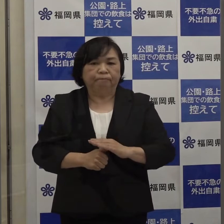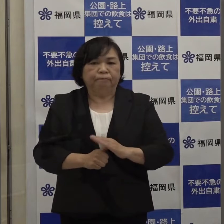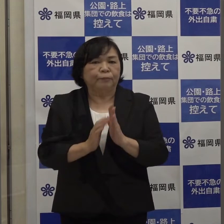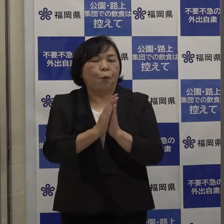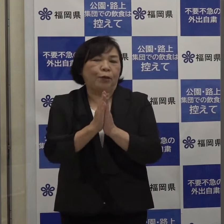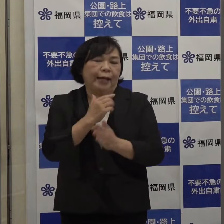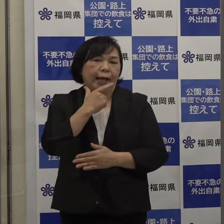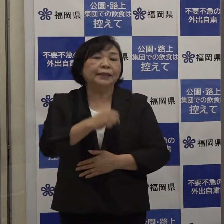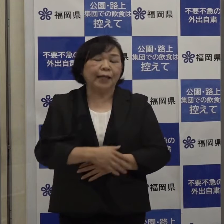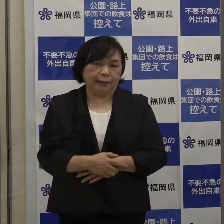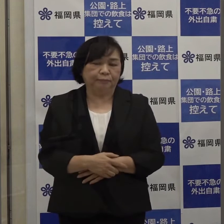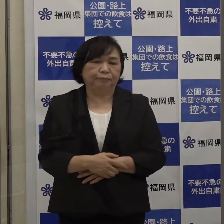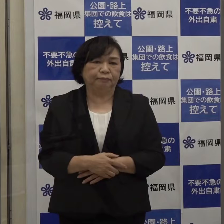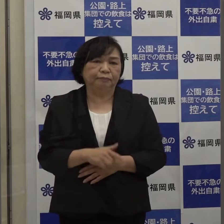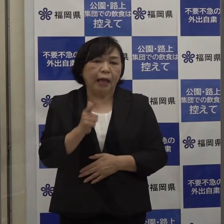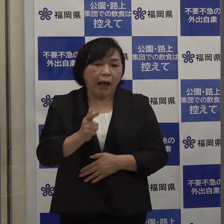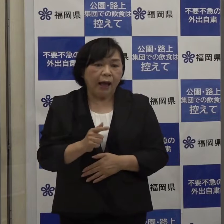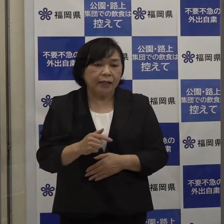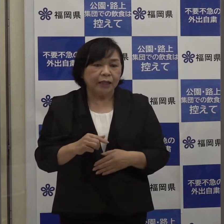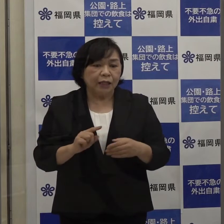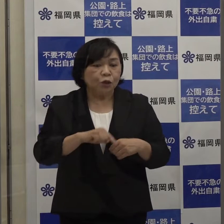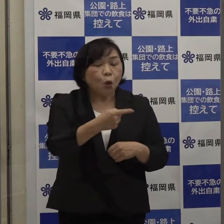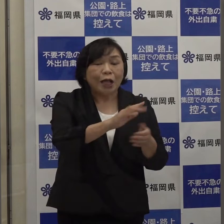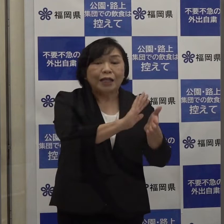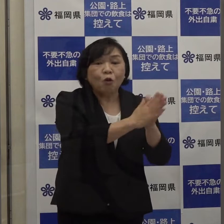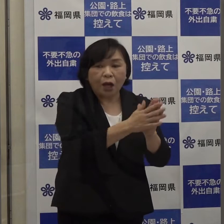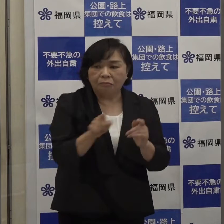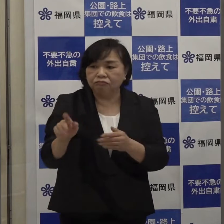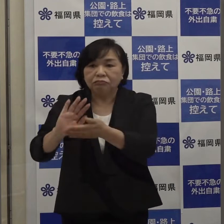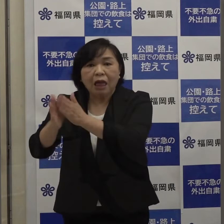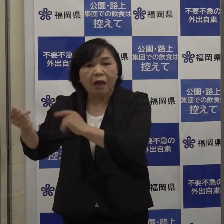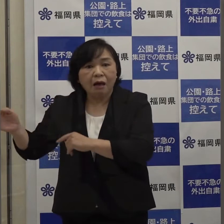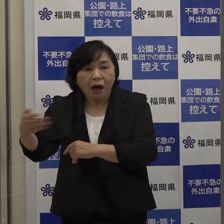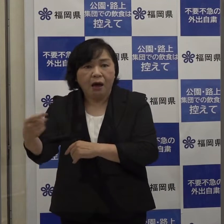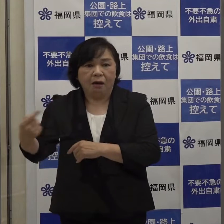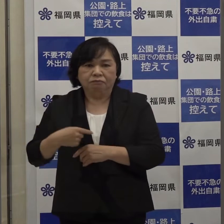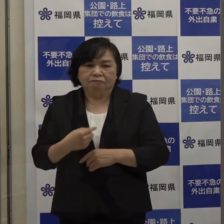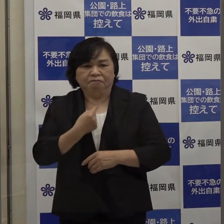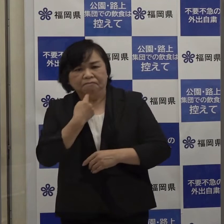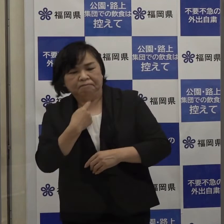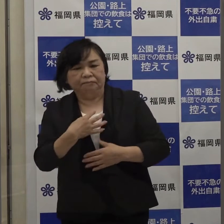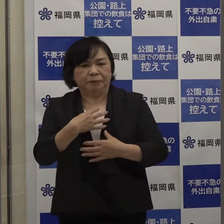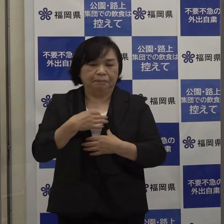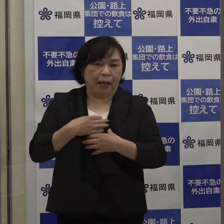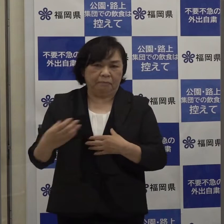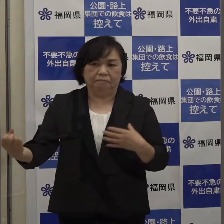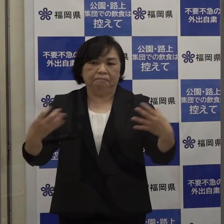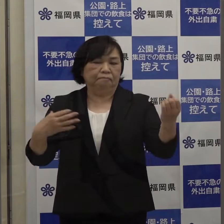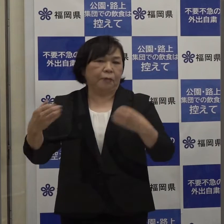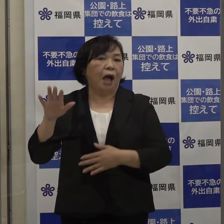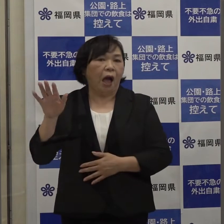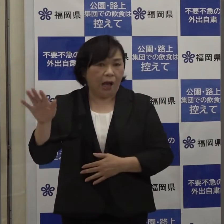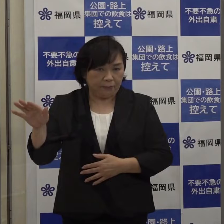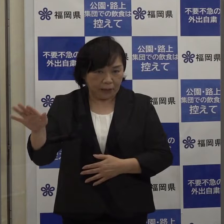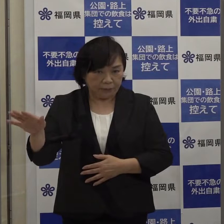隣県の知事からも 強く懸念する声を聴いています